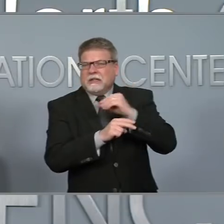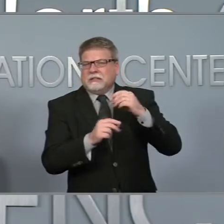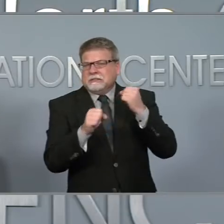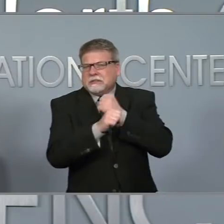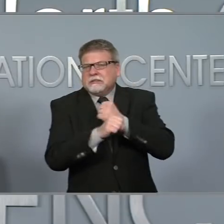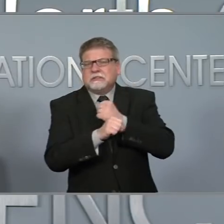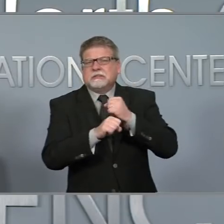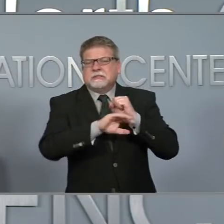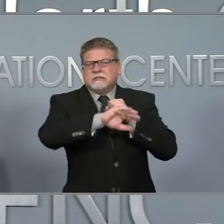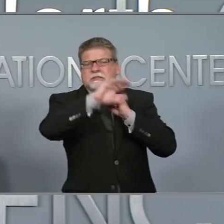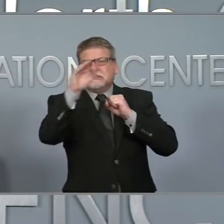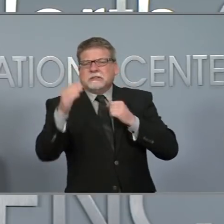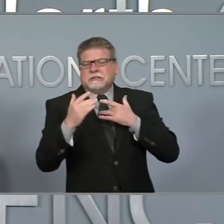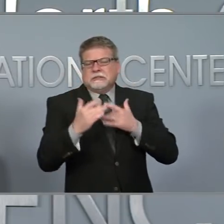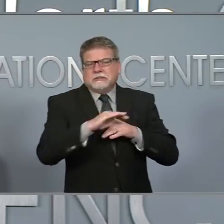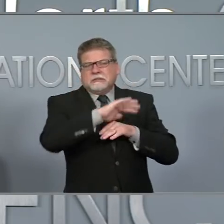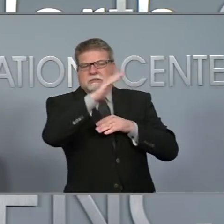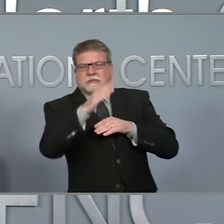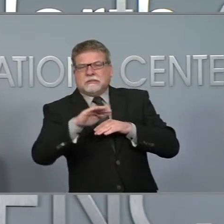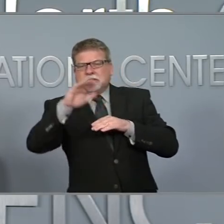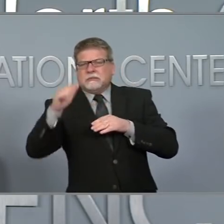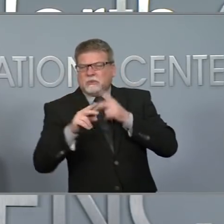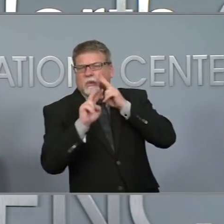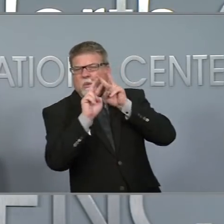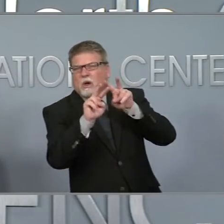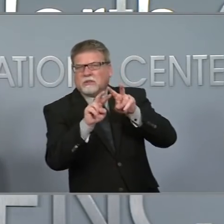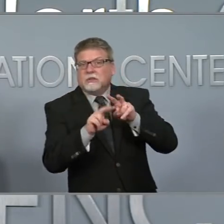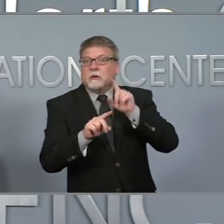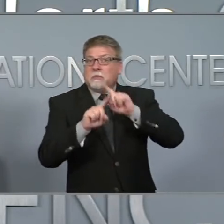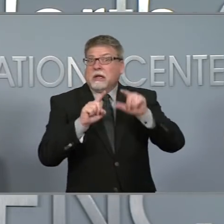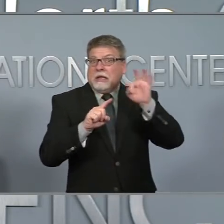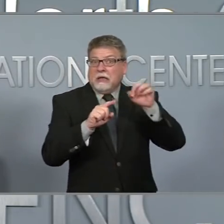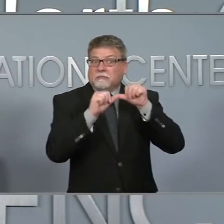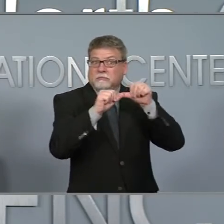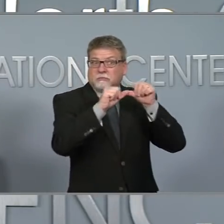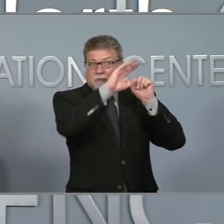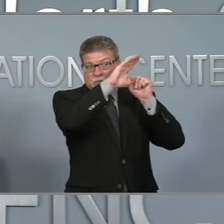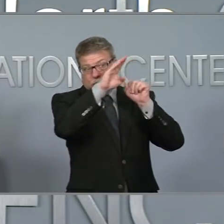Así que tal como lo hemos hecho durante toda la pandemia seguiremos adaptando nuestra